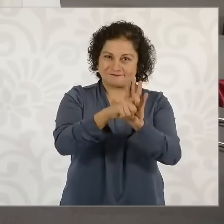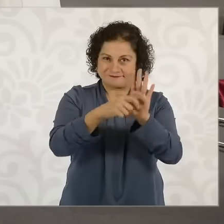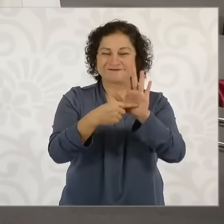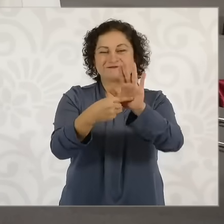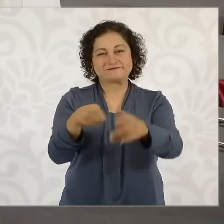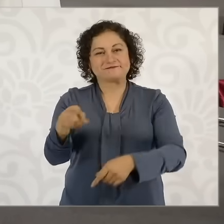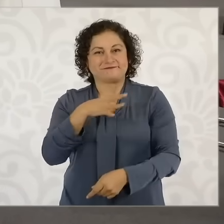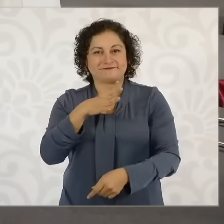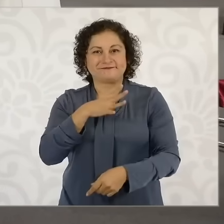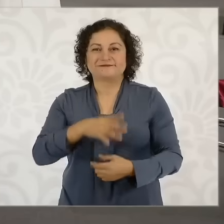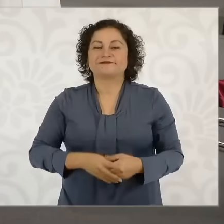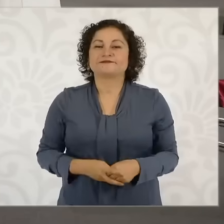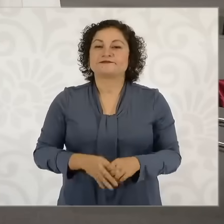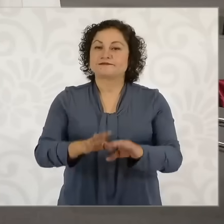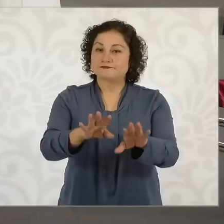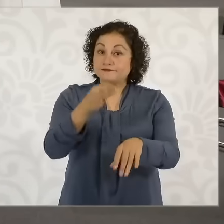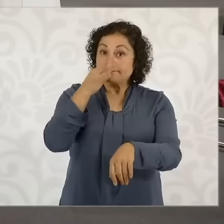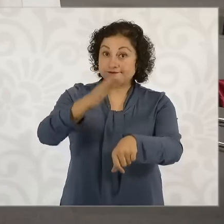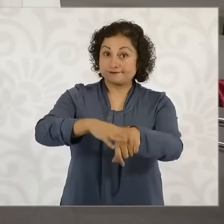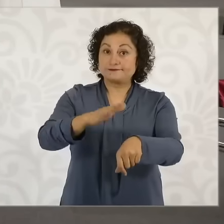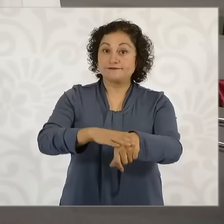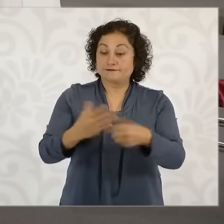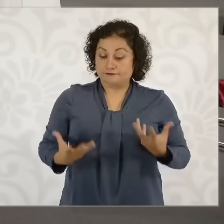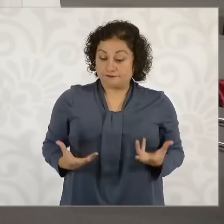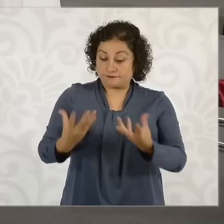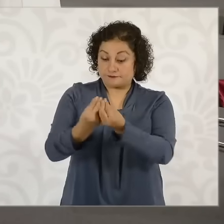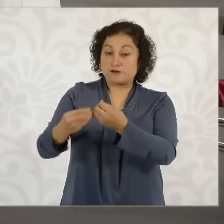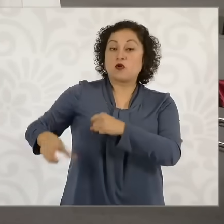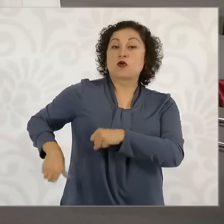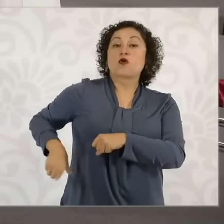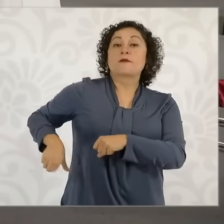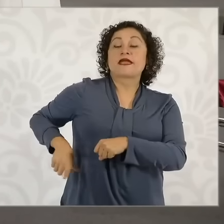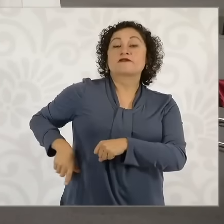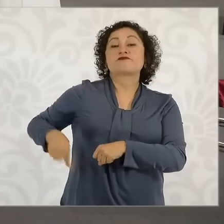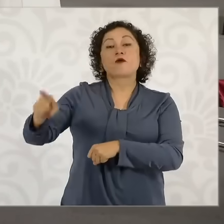estado trabajando muy de cerca con el gobierno del estado de Campeche para la inauguración,